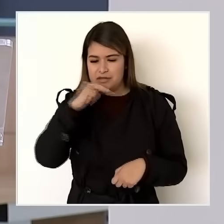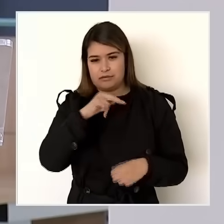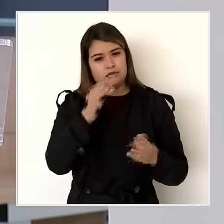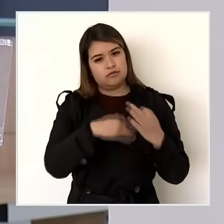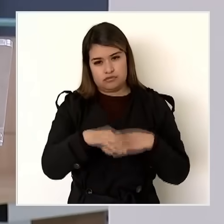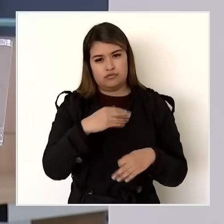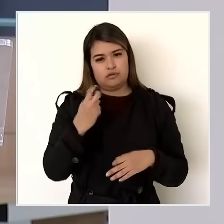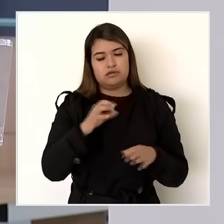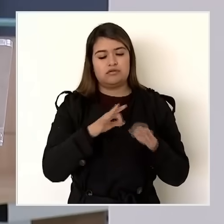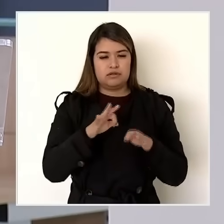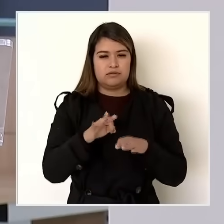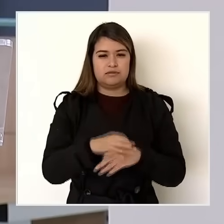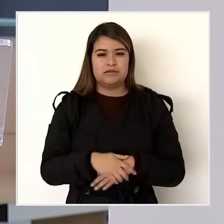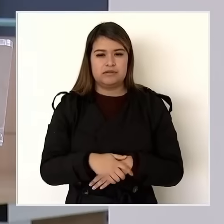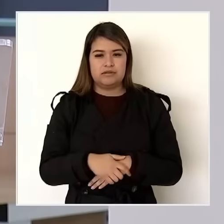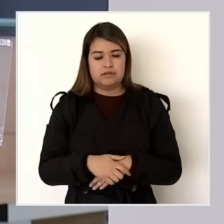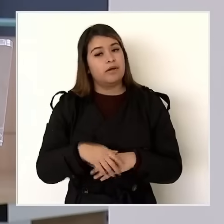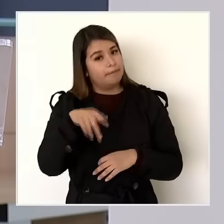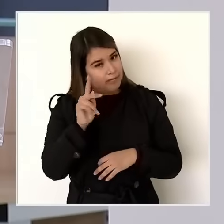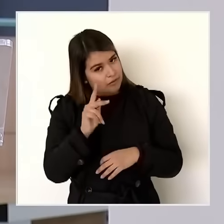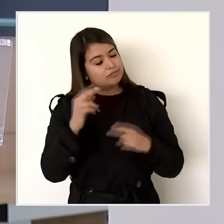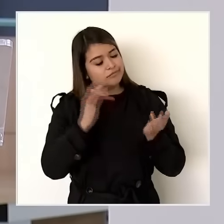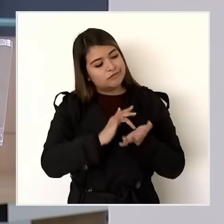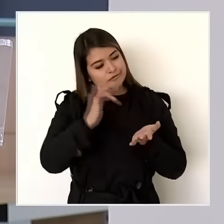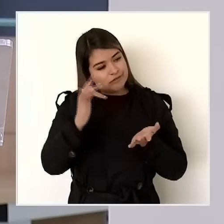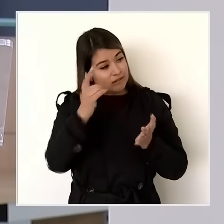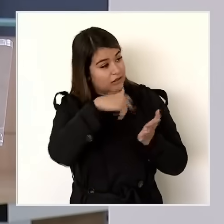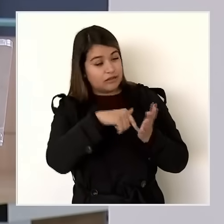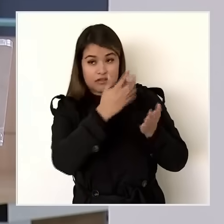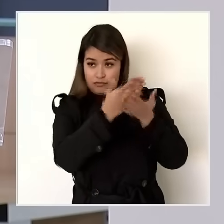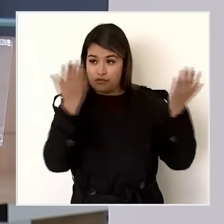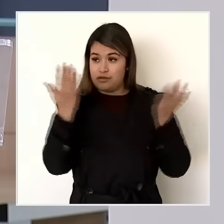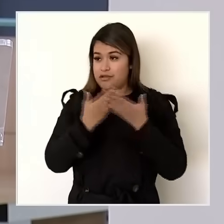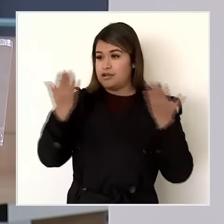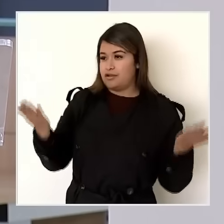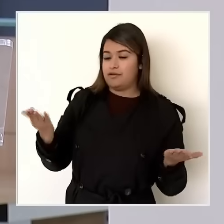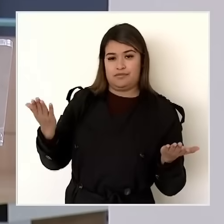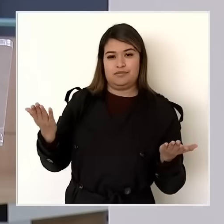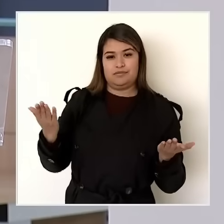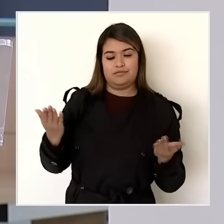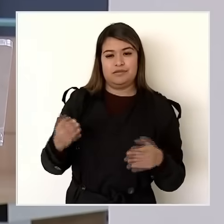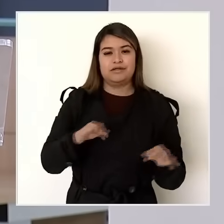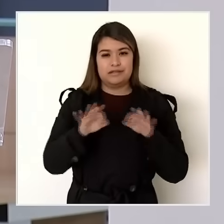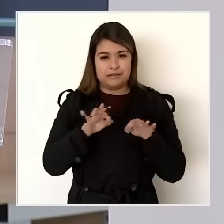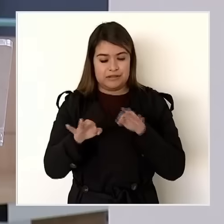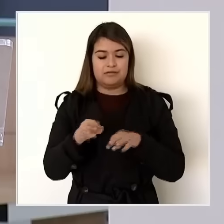Eso es posible pues gracias a esta instalación y al trabajo coordinado que tenemos en el gobierno